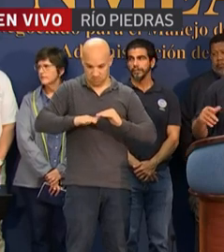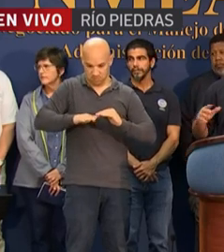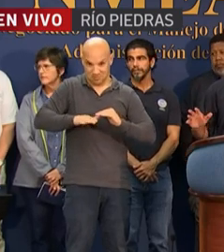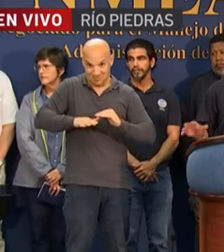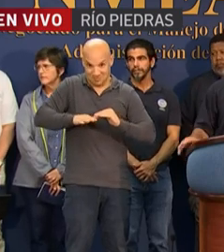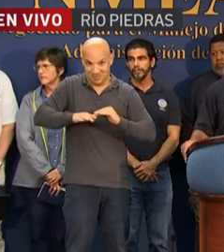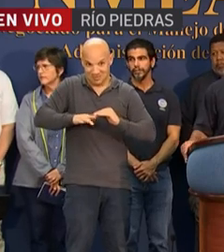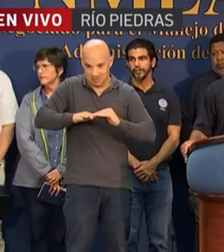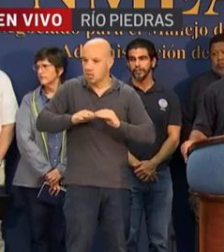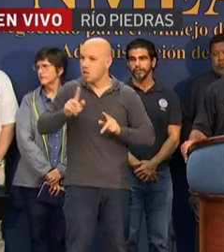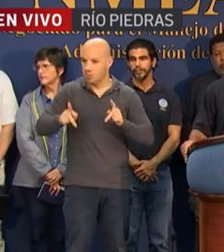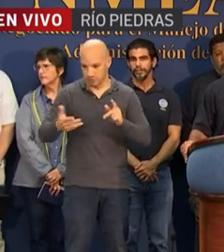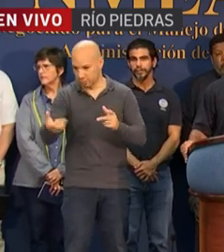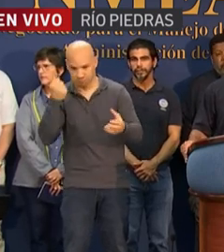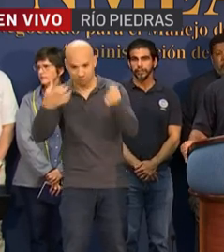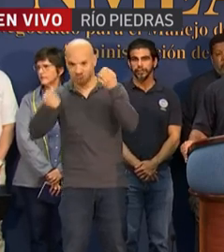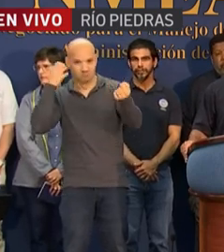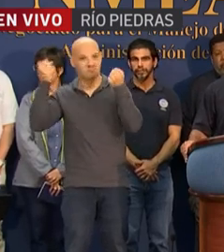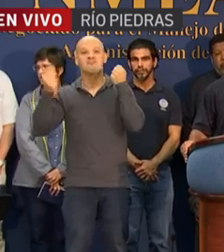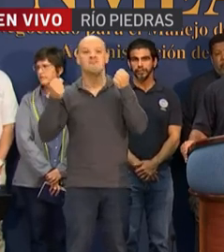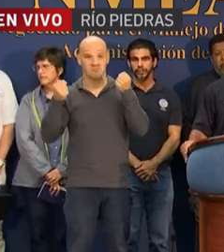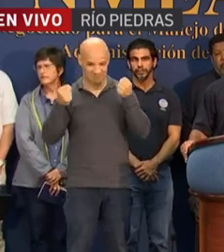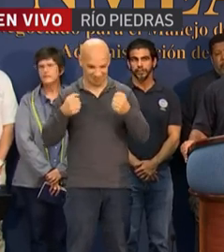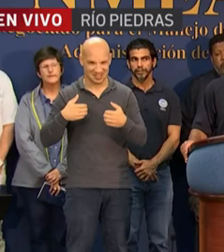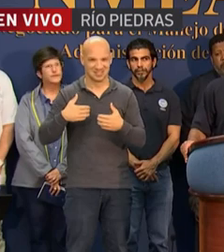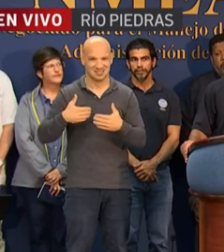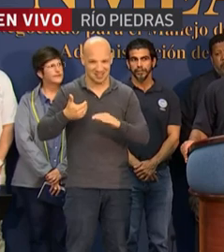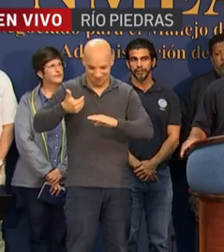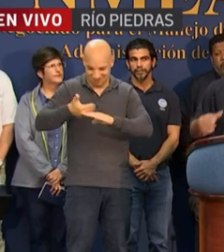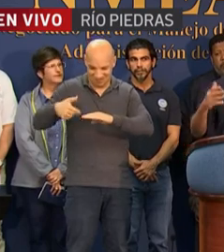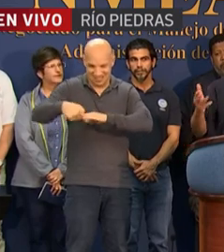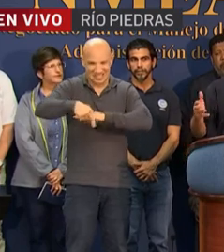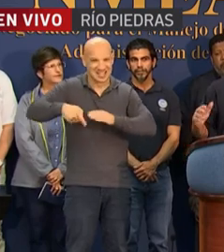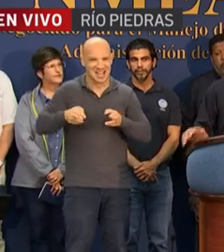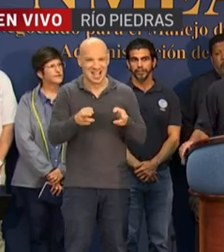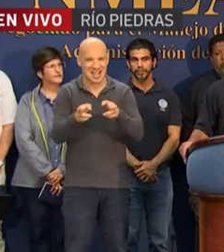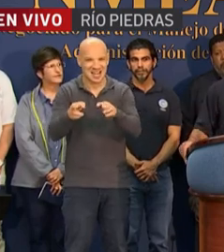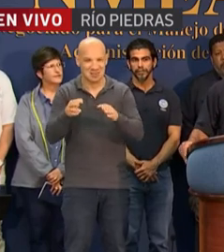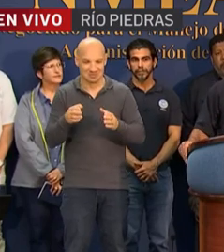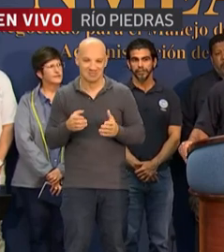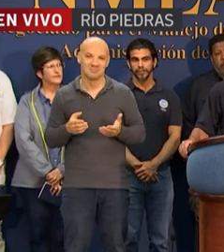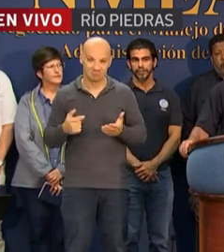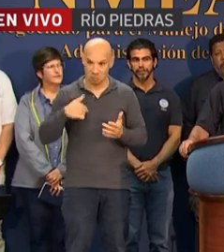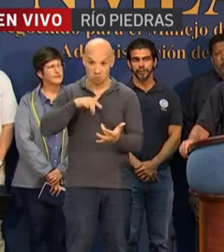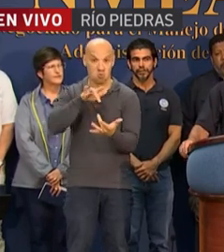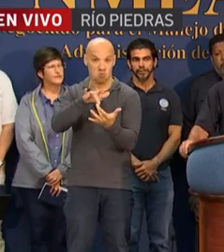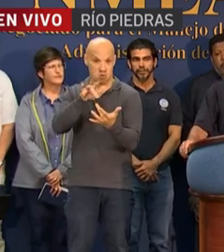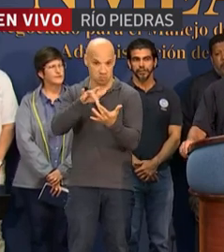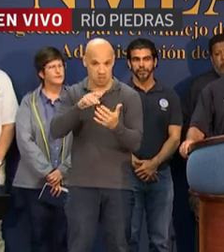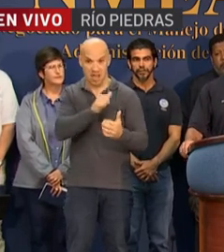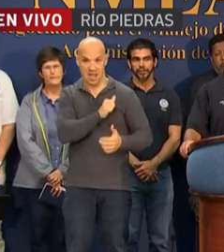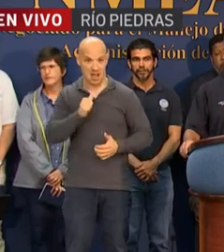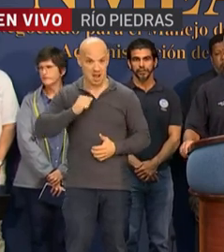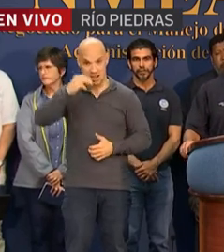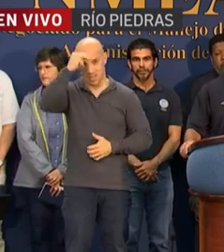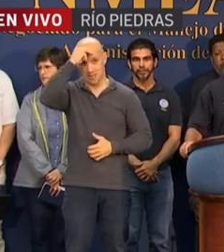AREAS QUE ESTÁN EXPUESTOS. EL